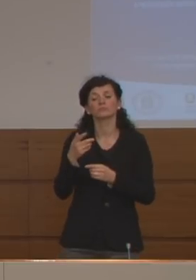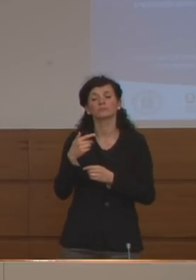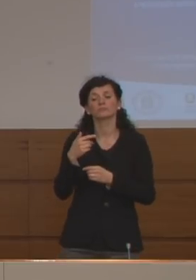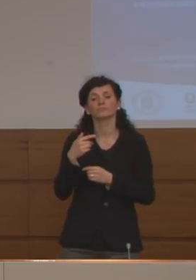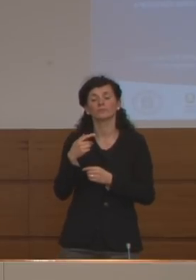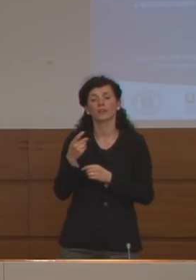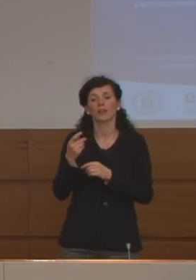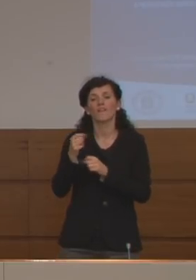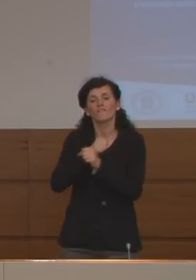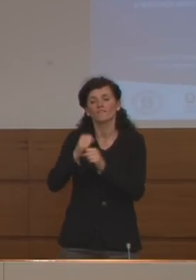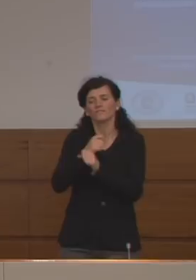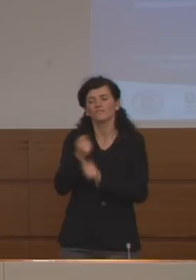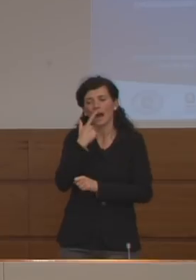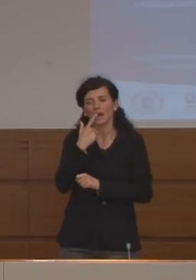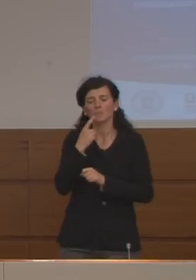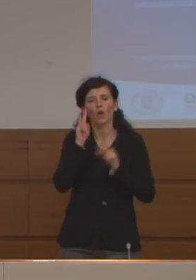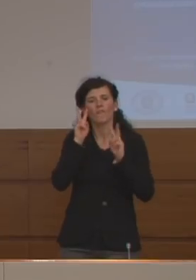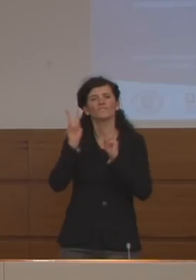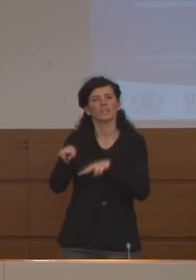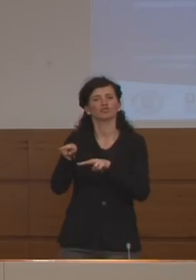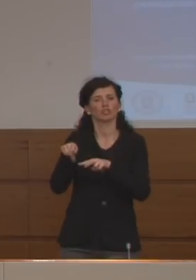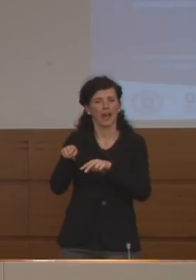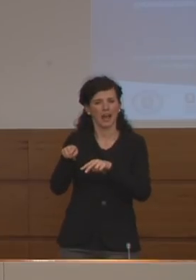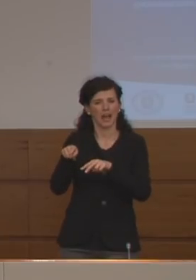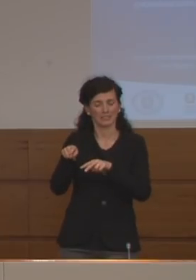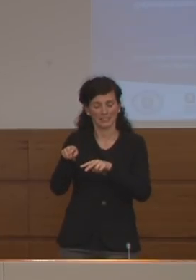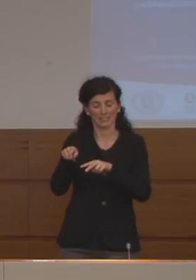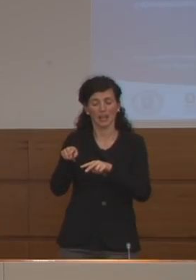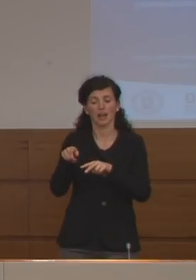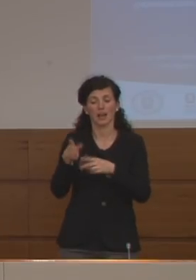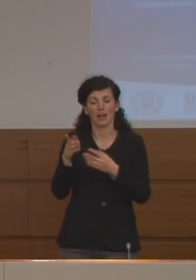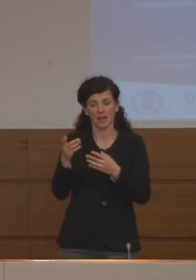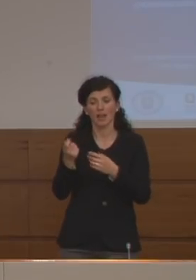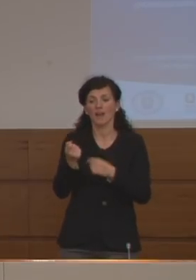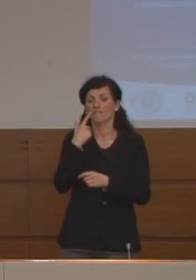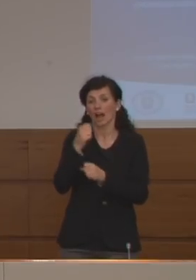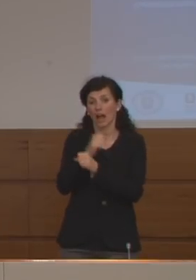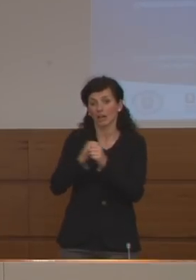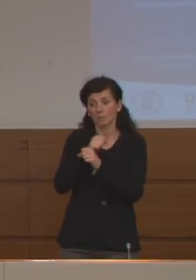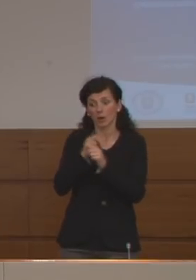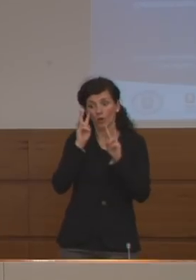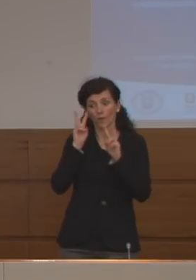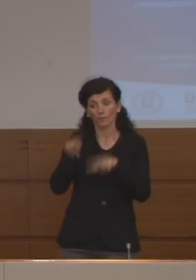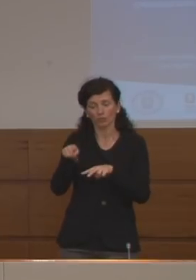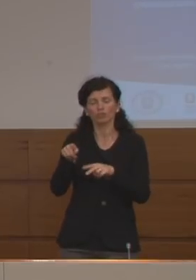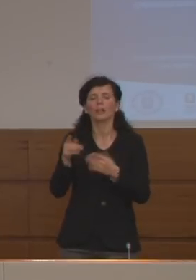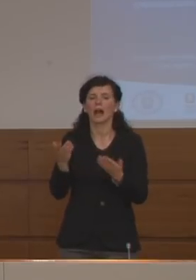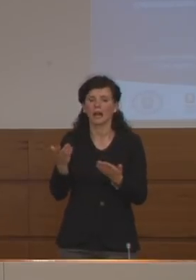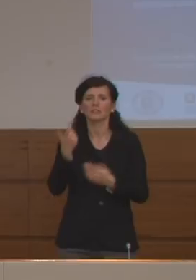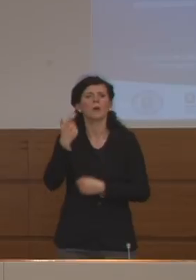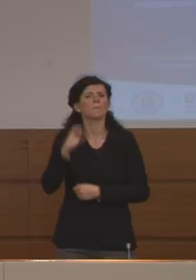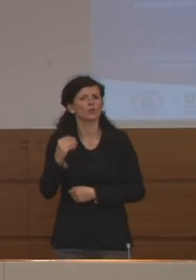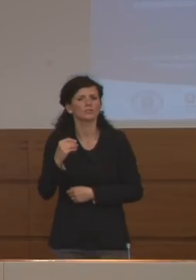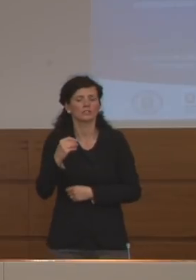stiamo di fatto gestendo un periodo in cui si provano terapie, ovviamente con